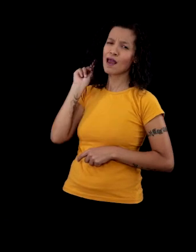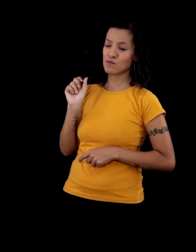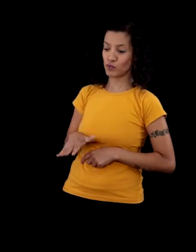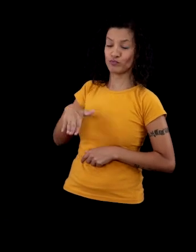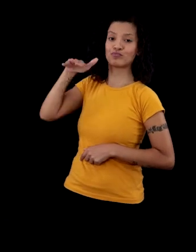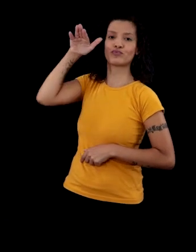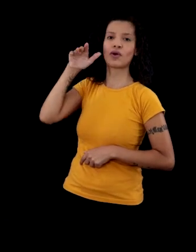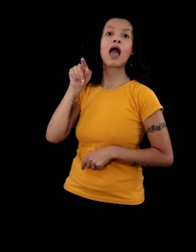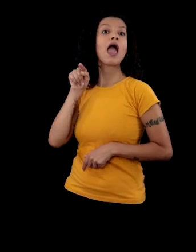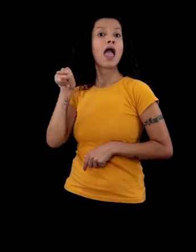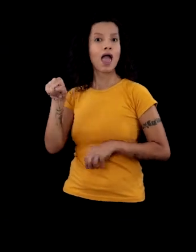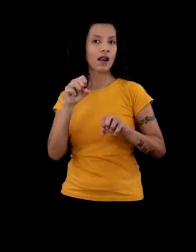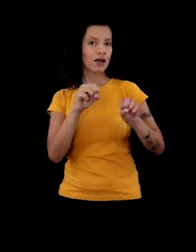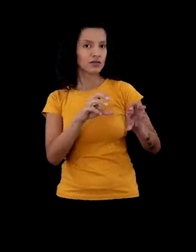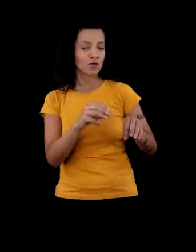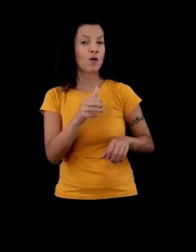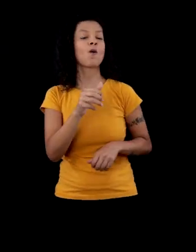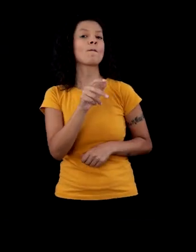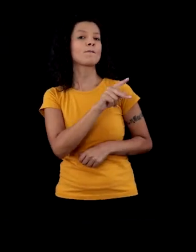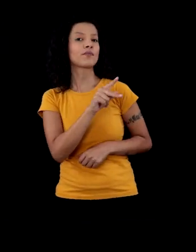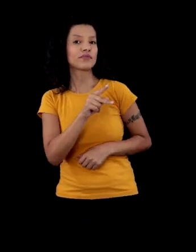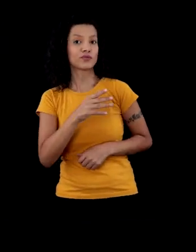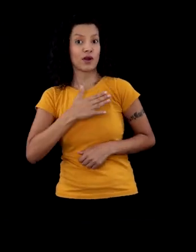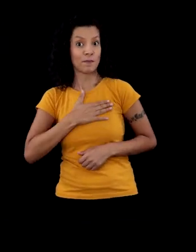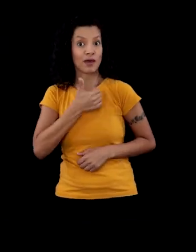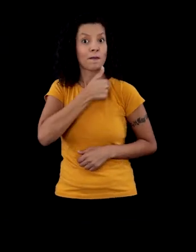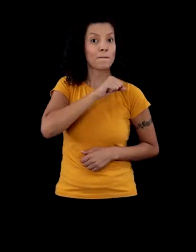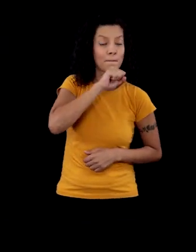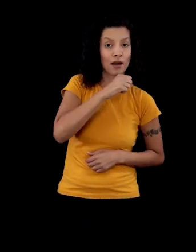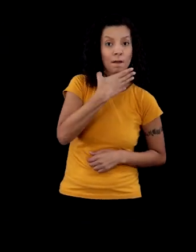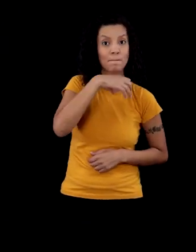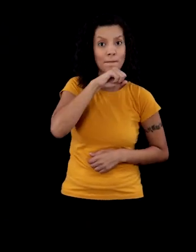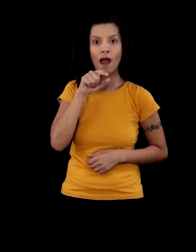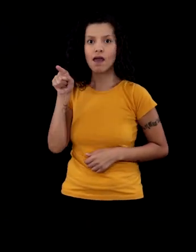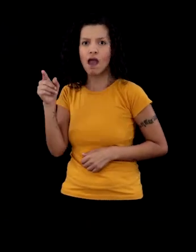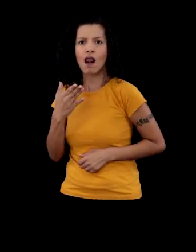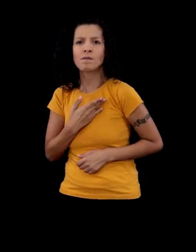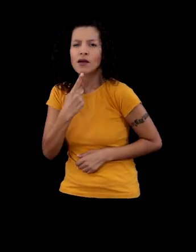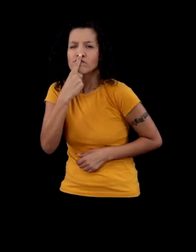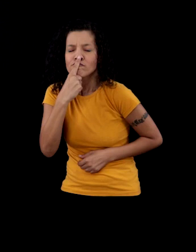porque ela foi professora dos meus pais e é muito amiga da minha tia Benoca,